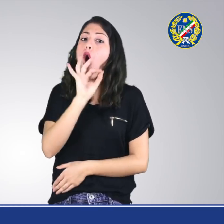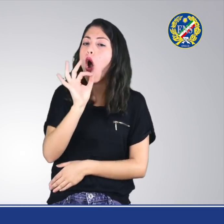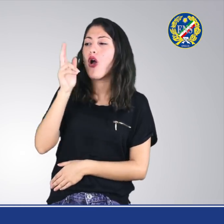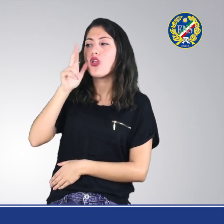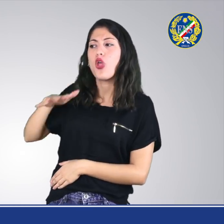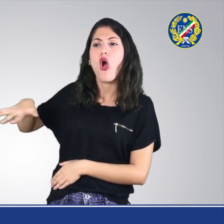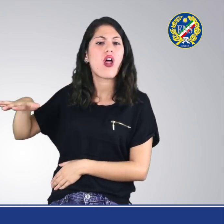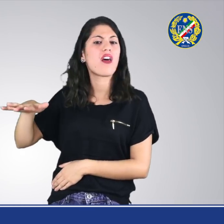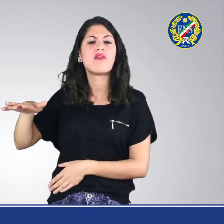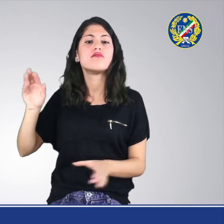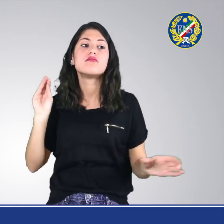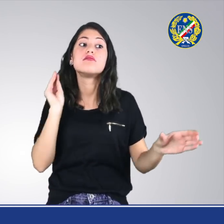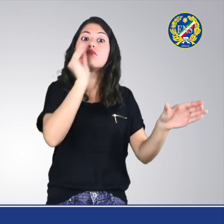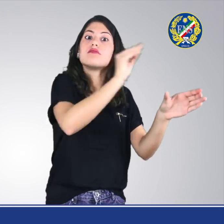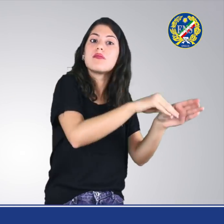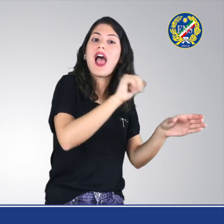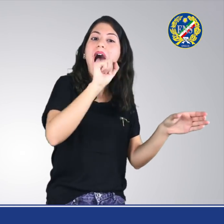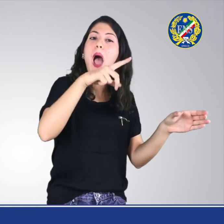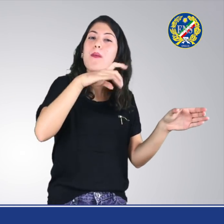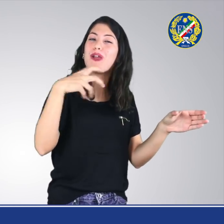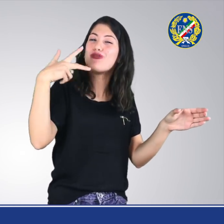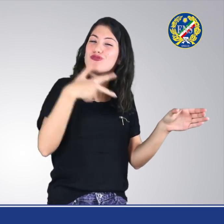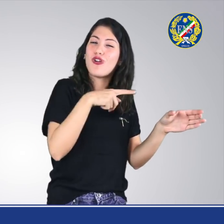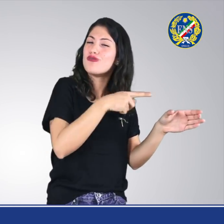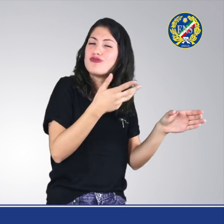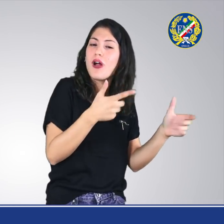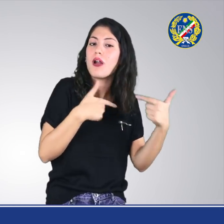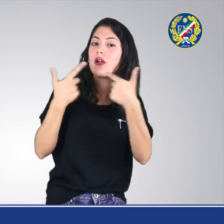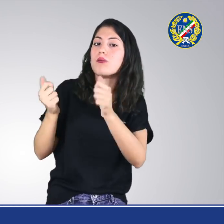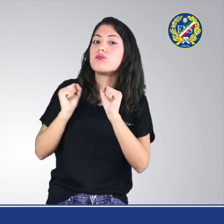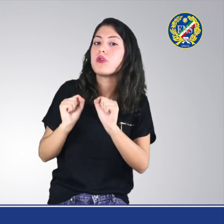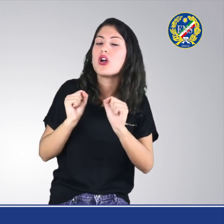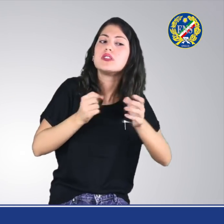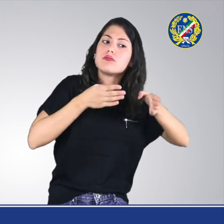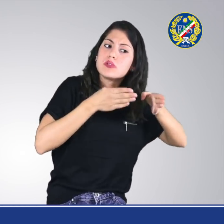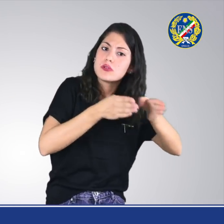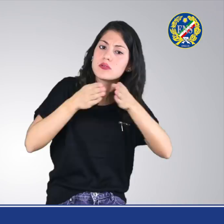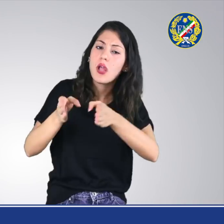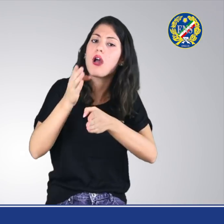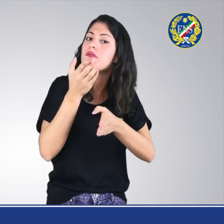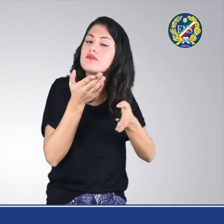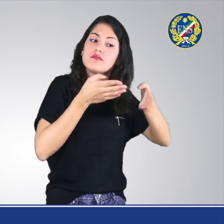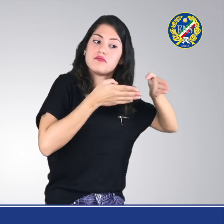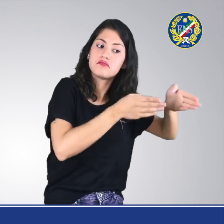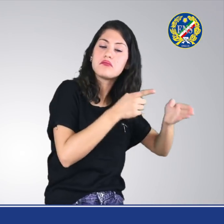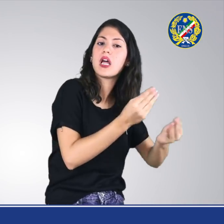oppure potrebbero accedere all'Ape sociale nelle categorie di disoccupati